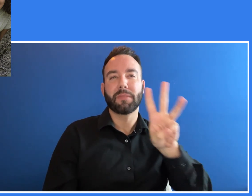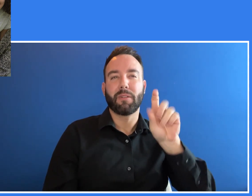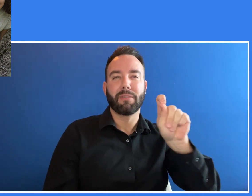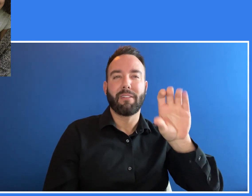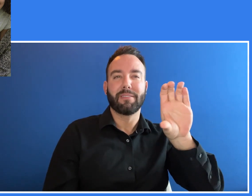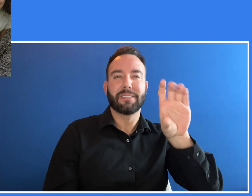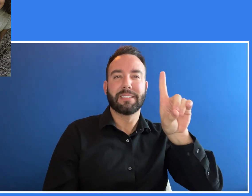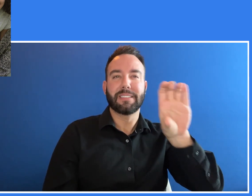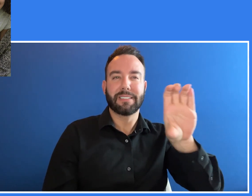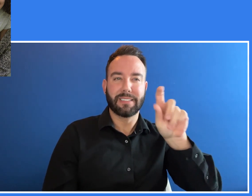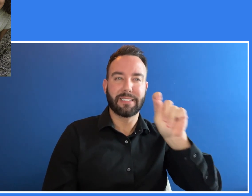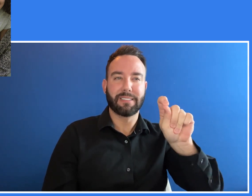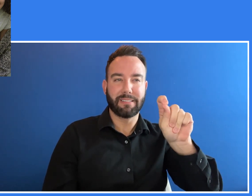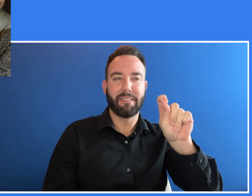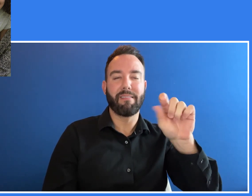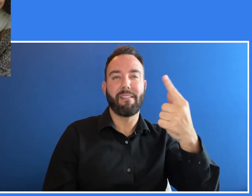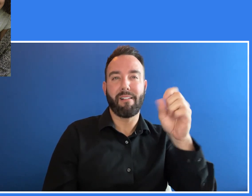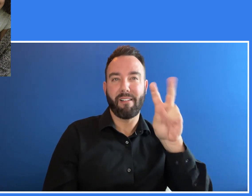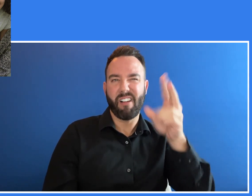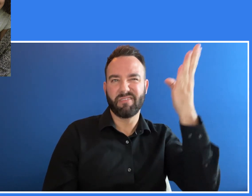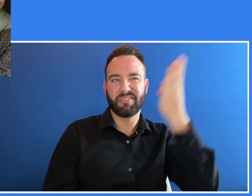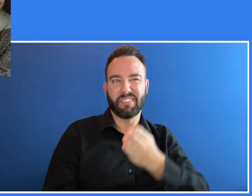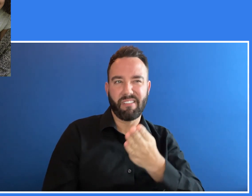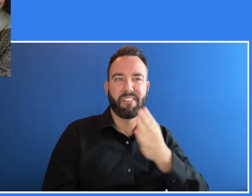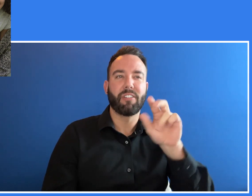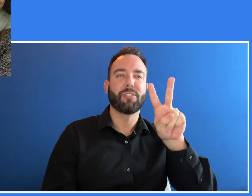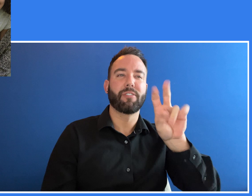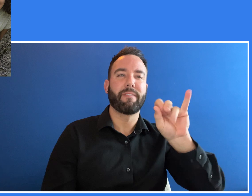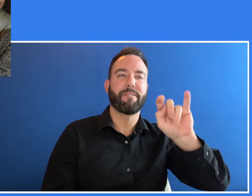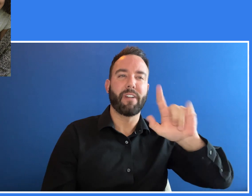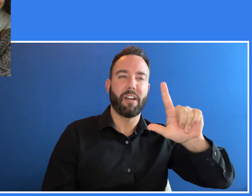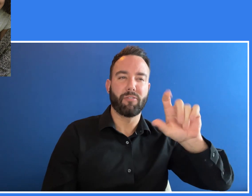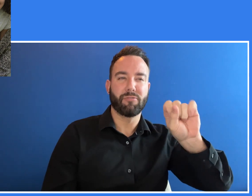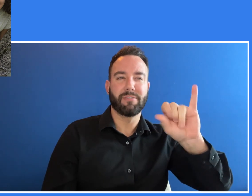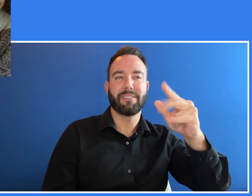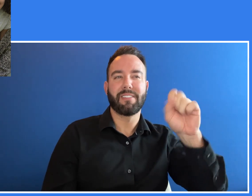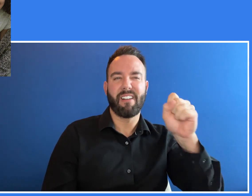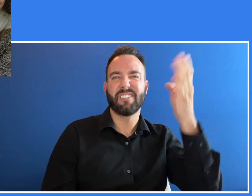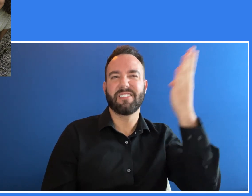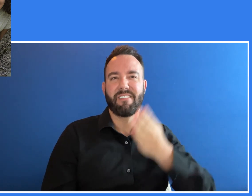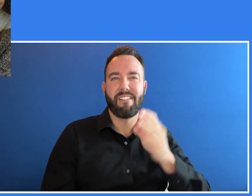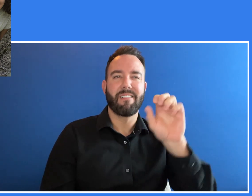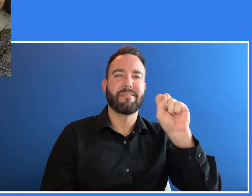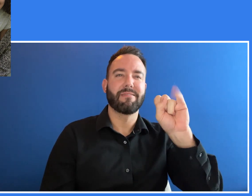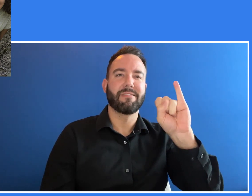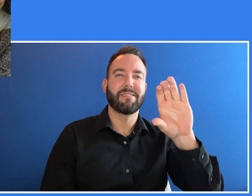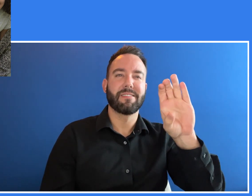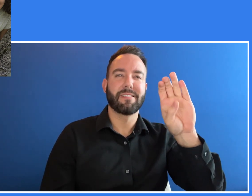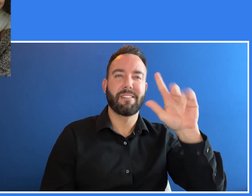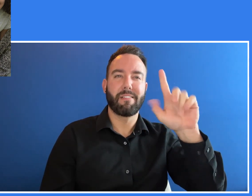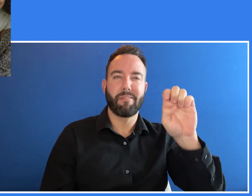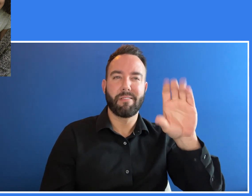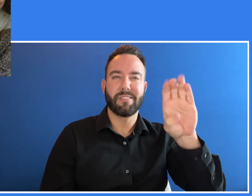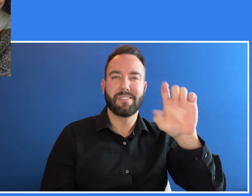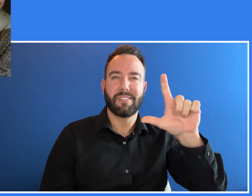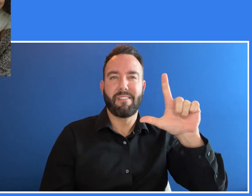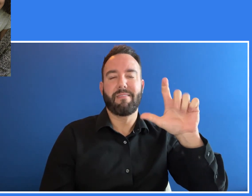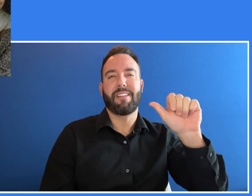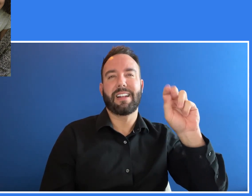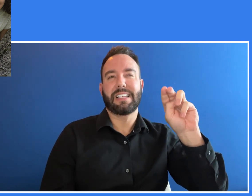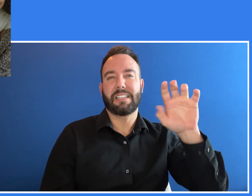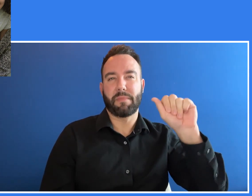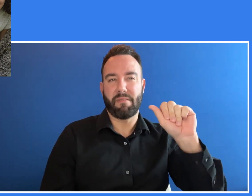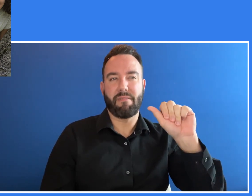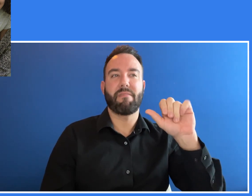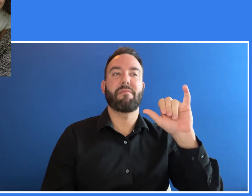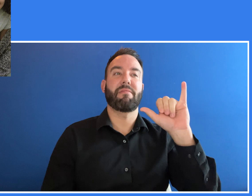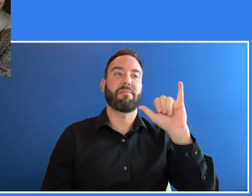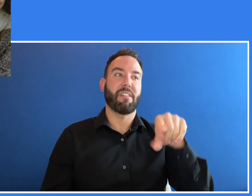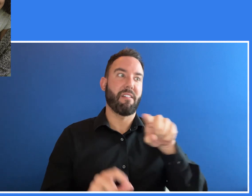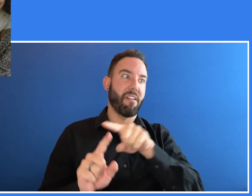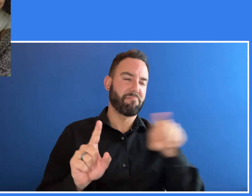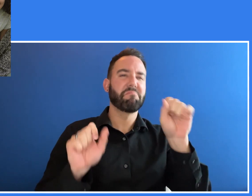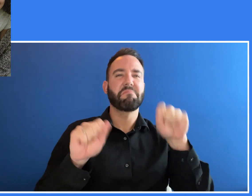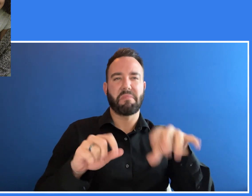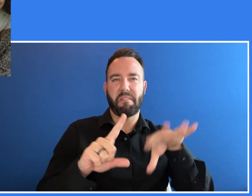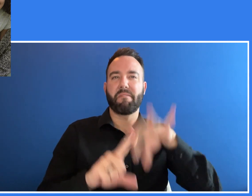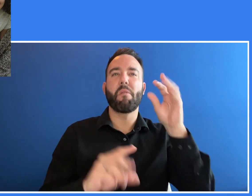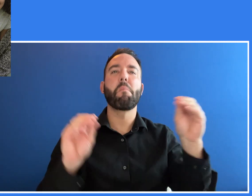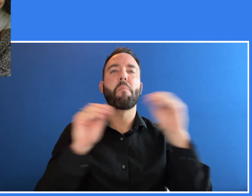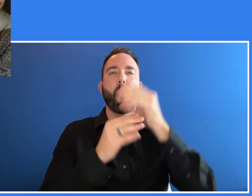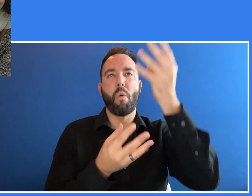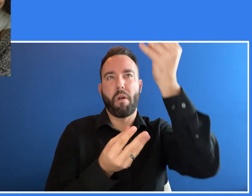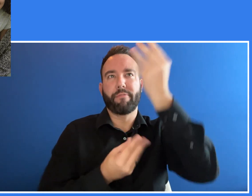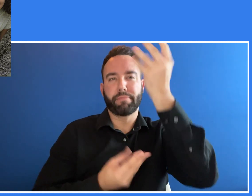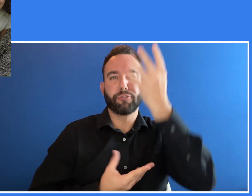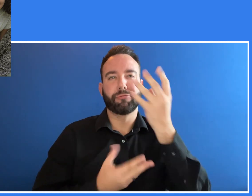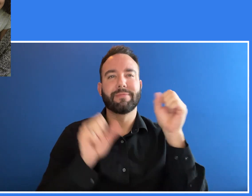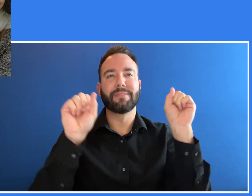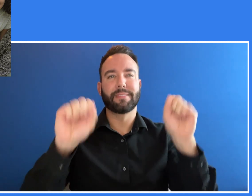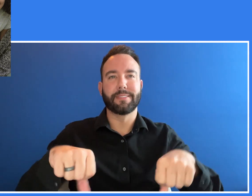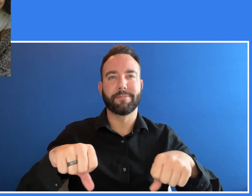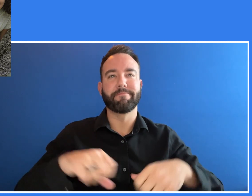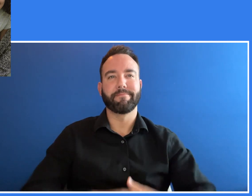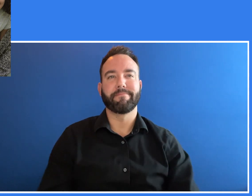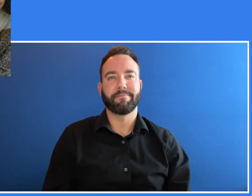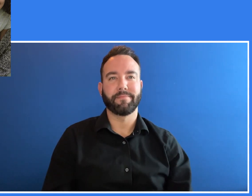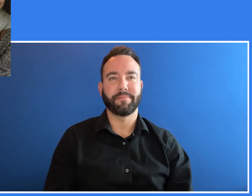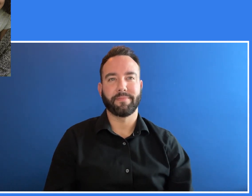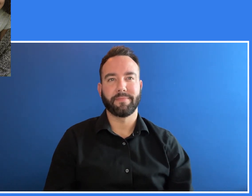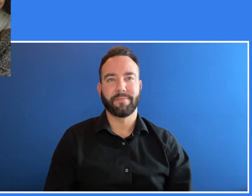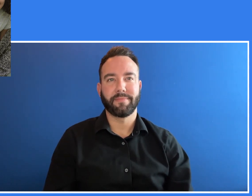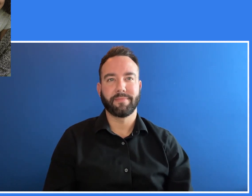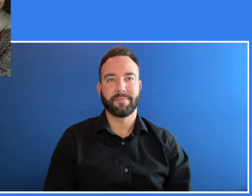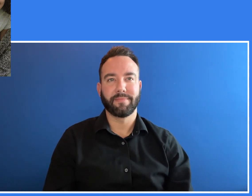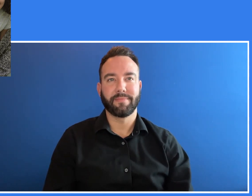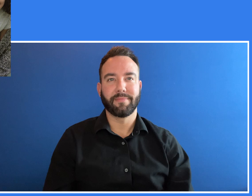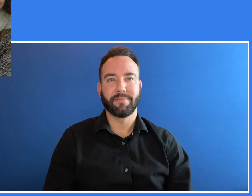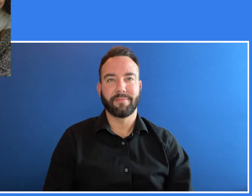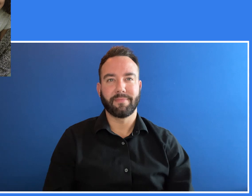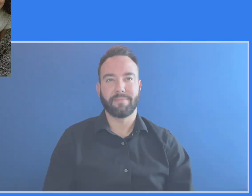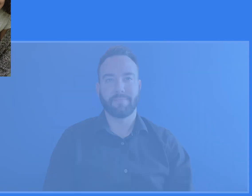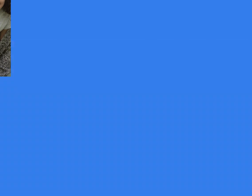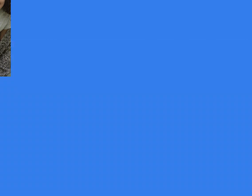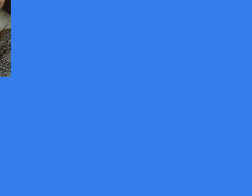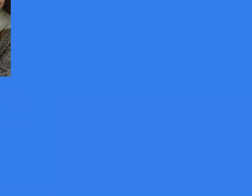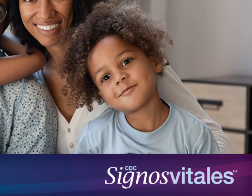visite www.cdc.gov/ vitalsigns/sickle-cell-anemia